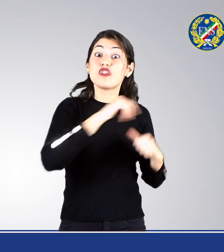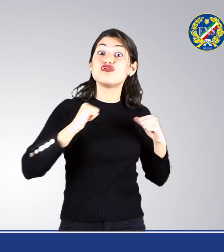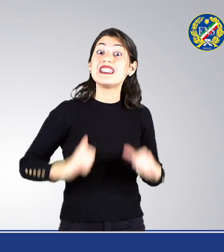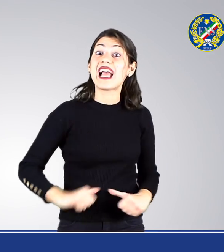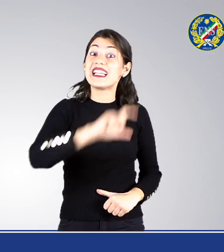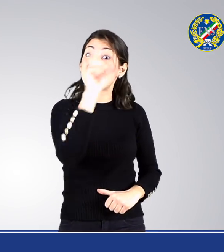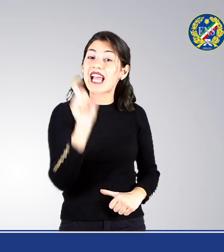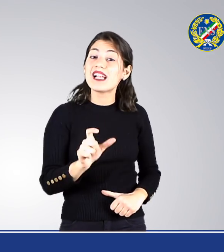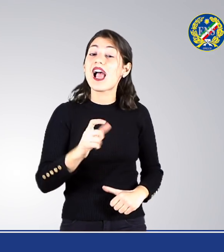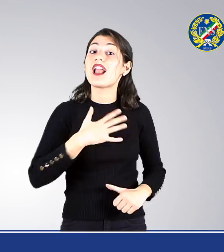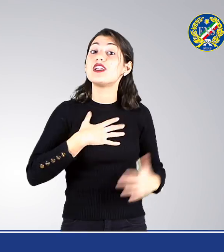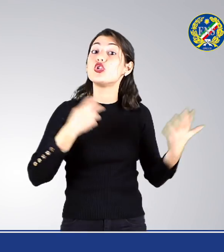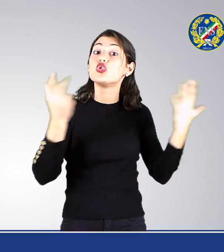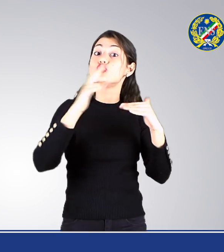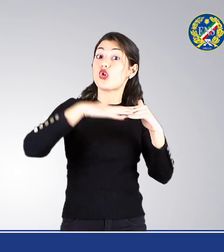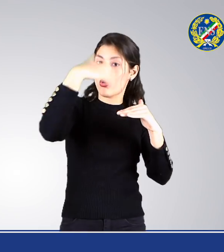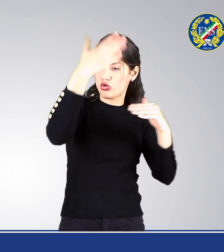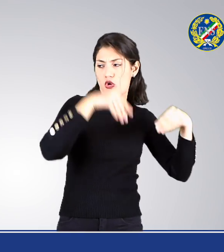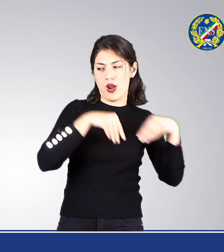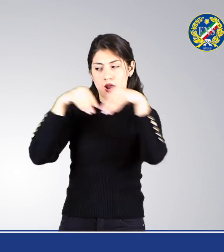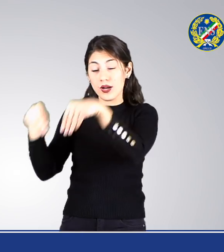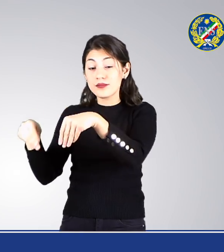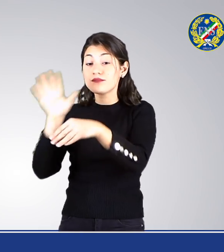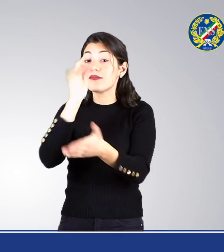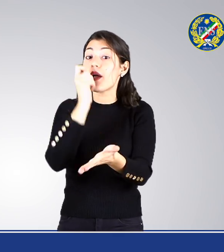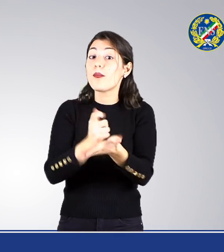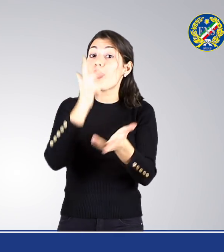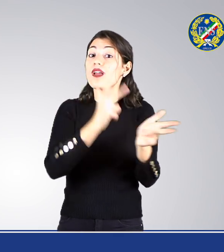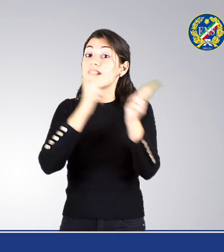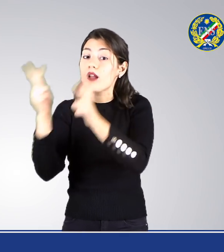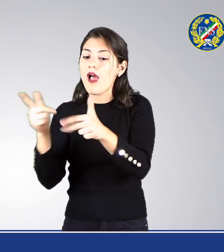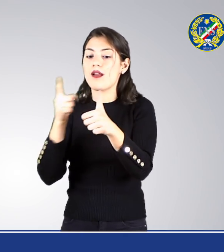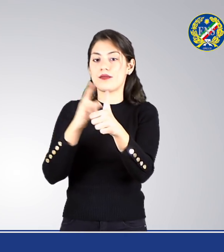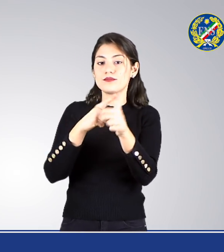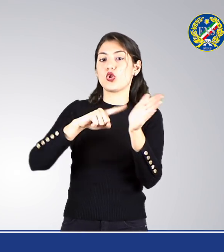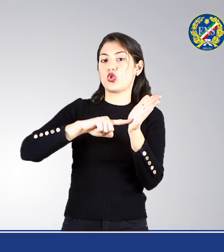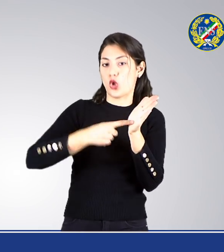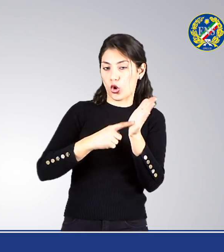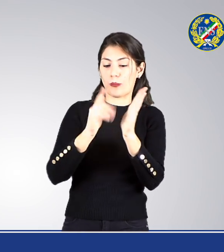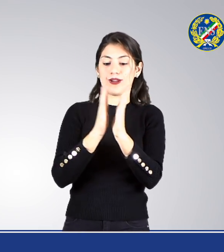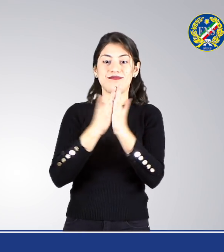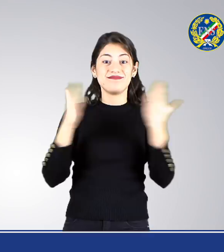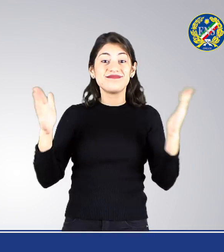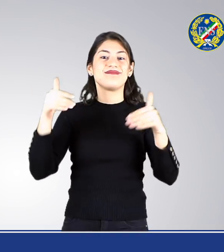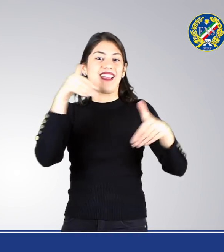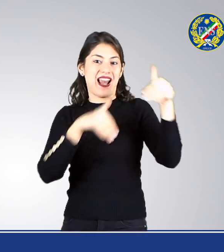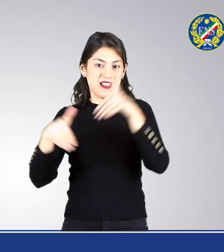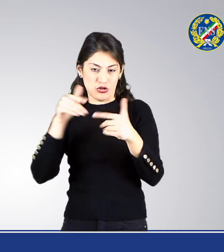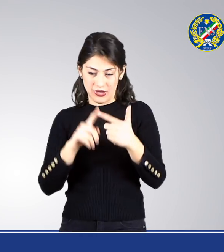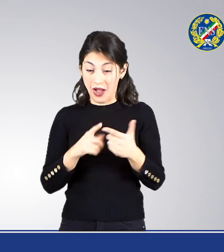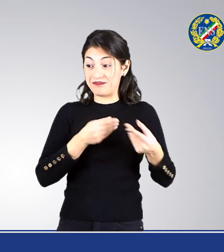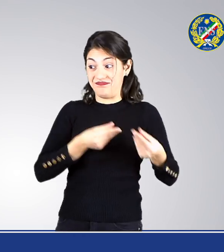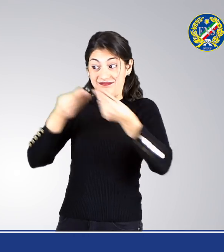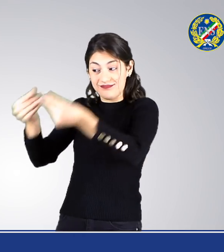Per votare è necessario recarsi al seggio con documento e tessera elettorale.